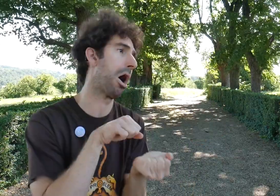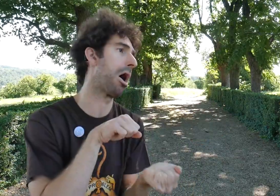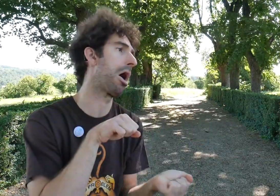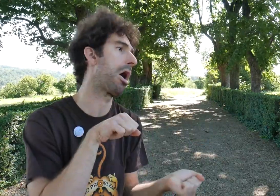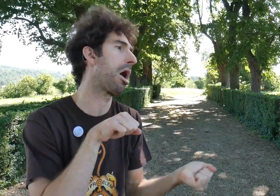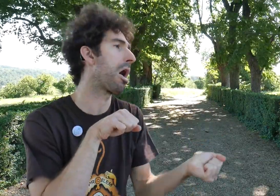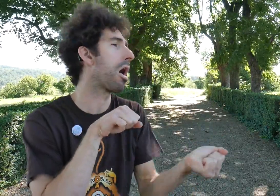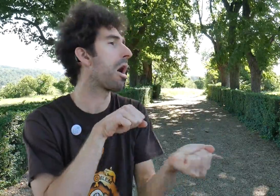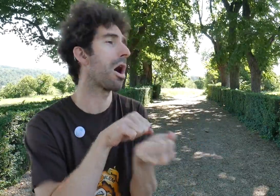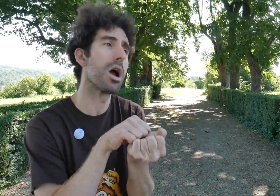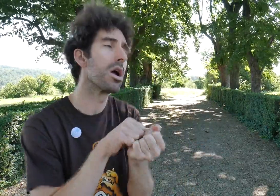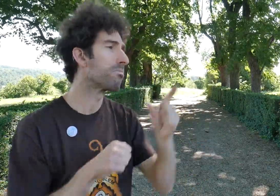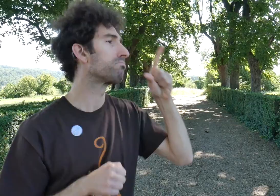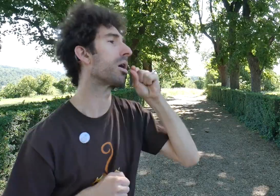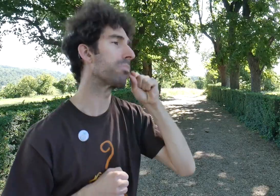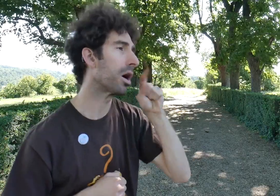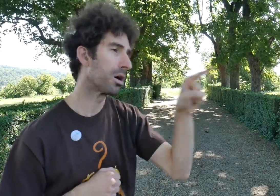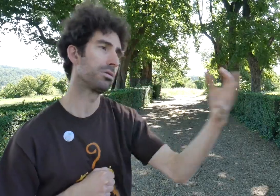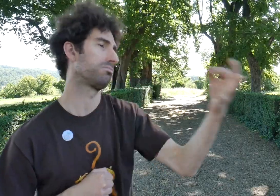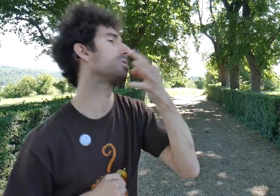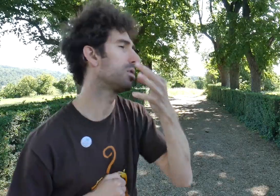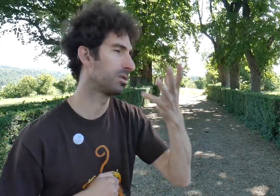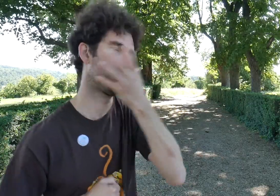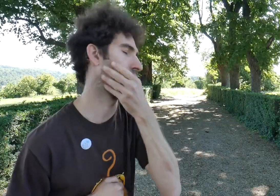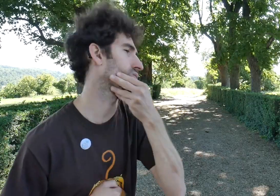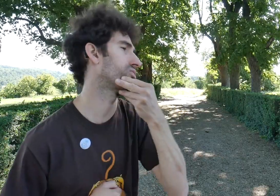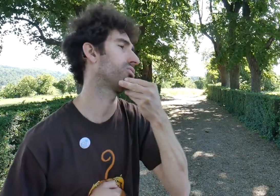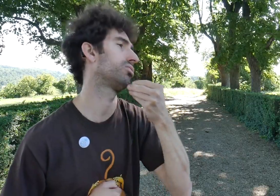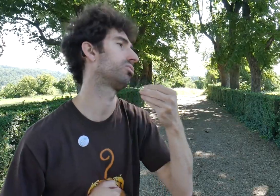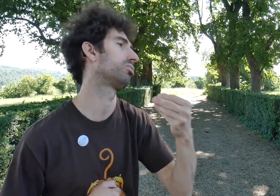Ouaaaaaah, papa, ce que tu me dis, c'est beau !